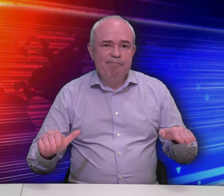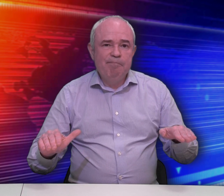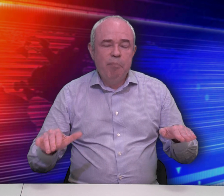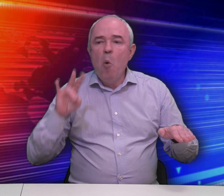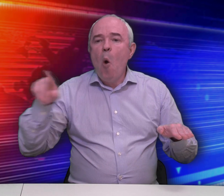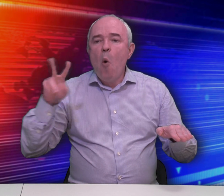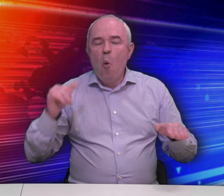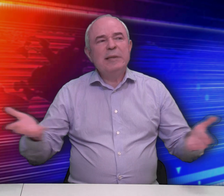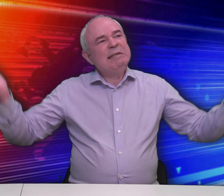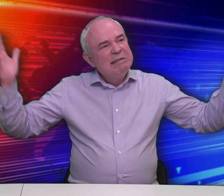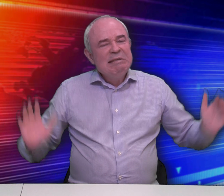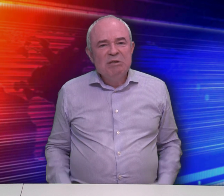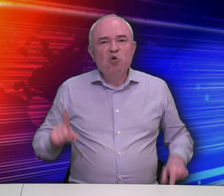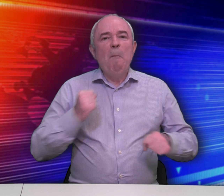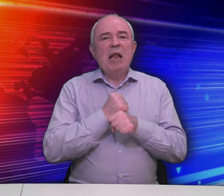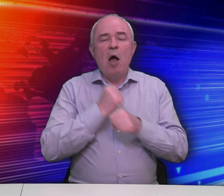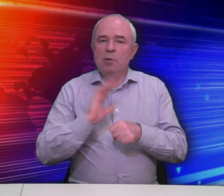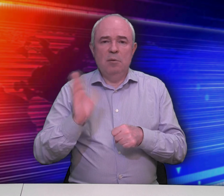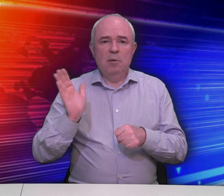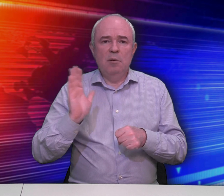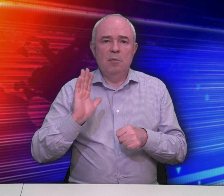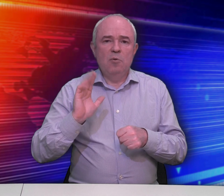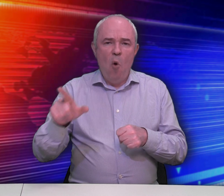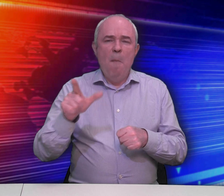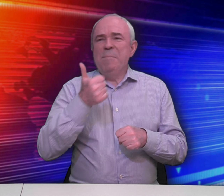Лоу не оставался пассивным,